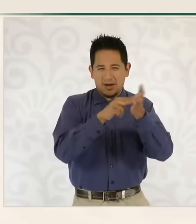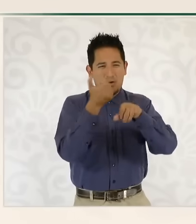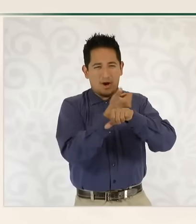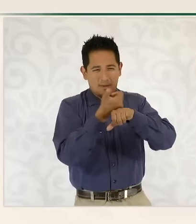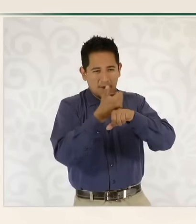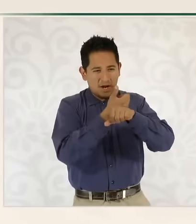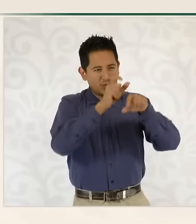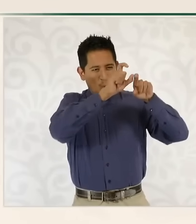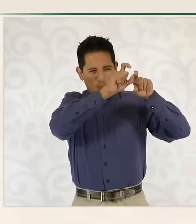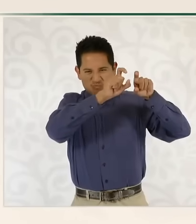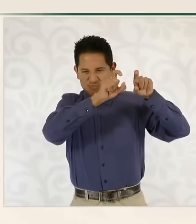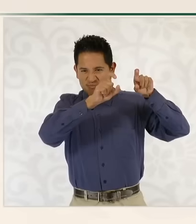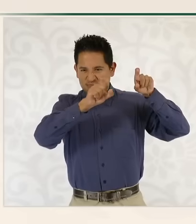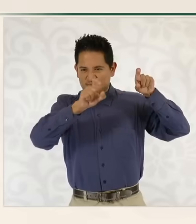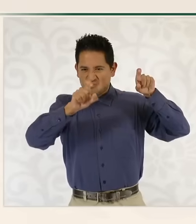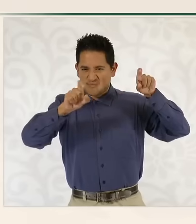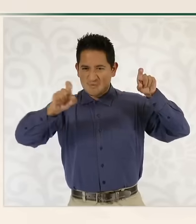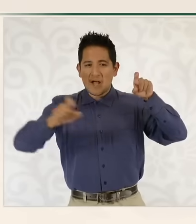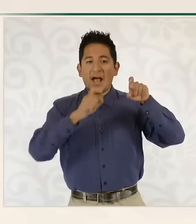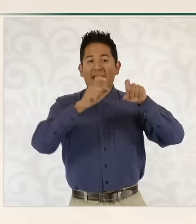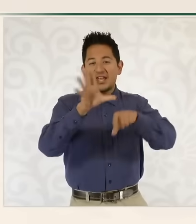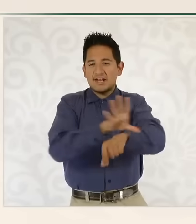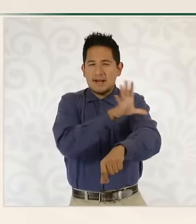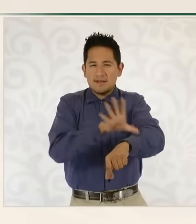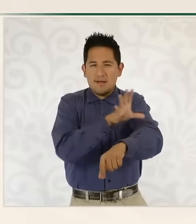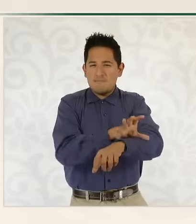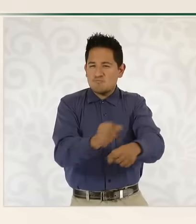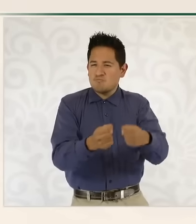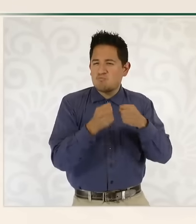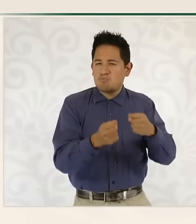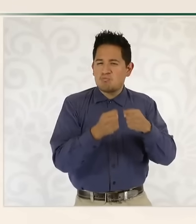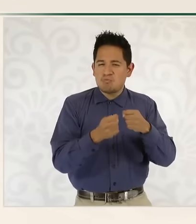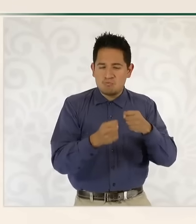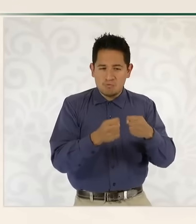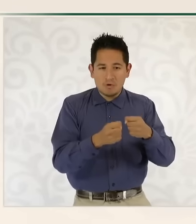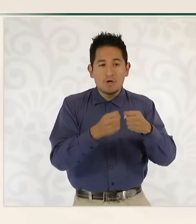el alto voltaje, entre más voltaje tenemos y más anchas son estas líneas de transmisión